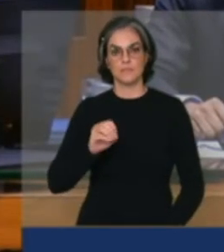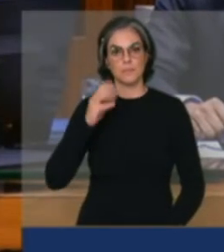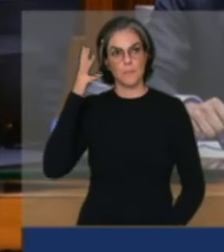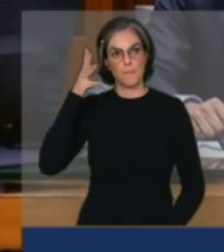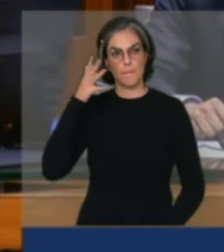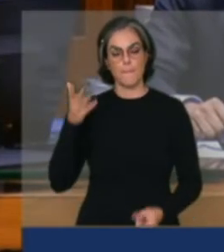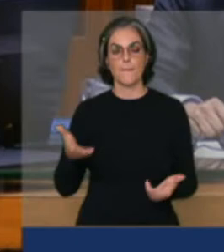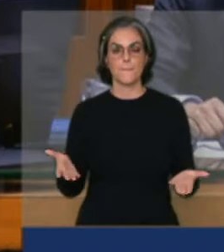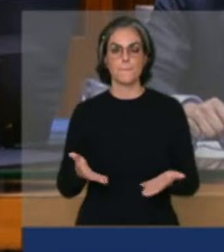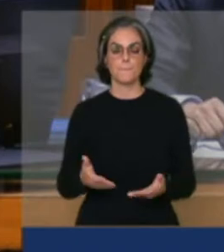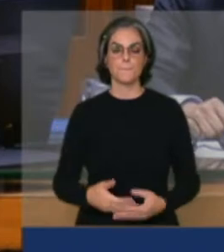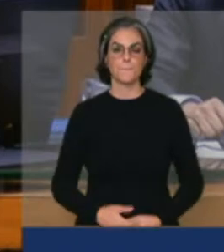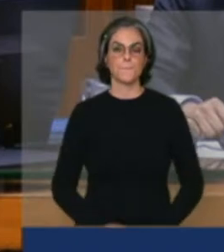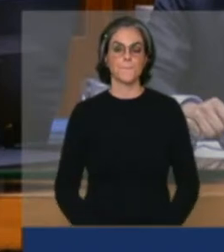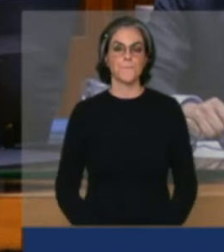OBRIGADO SENHOR PRESIDENTE. -- [PRESIDENTE]: COM